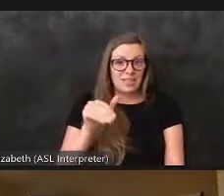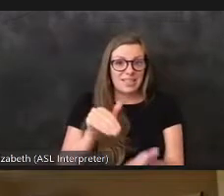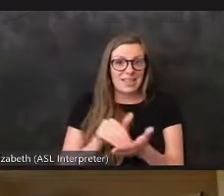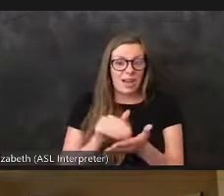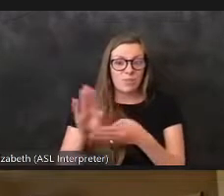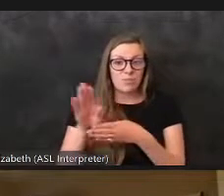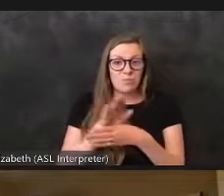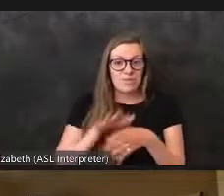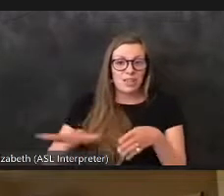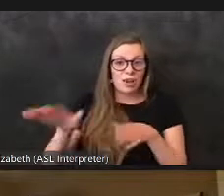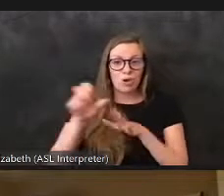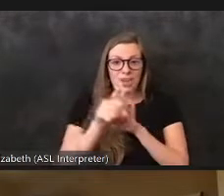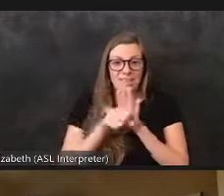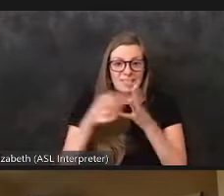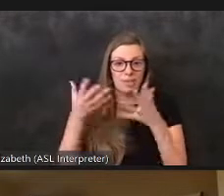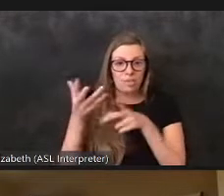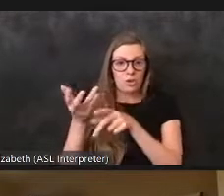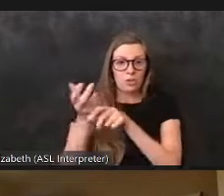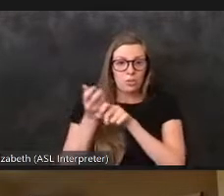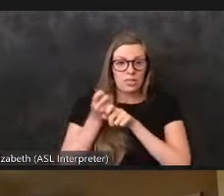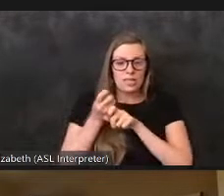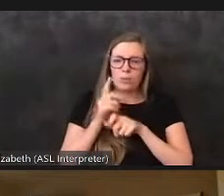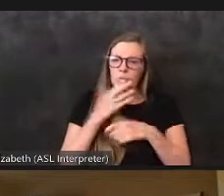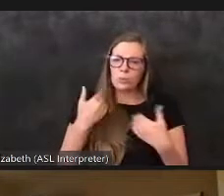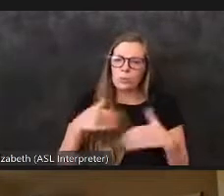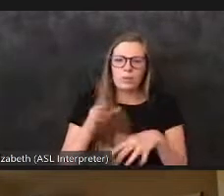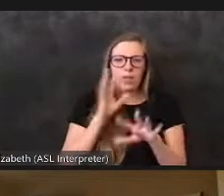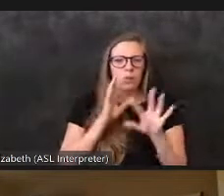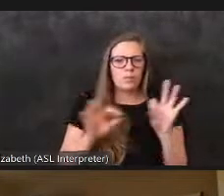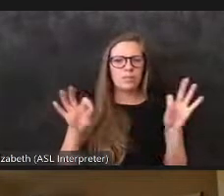negocios actualmente le estaban recebido eso y significativamente va a ser un